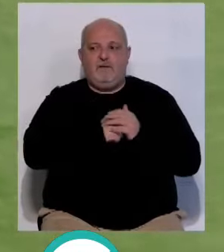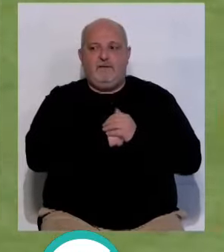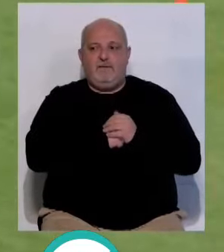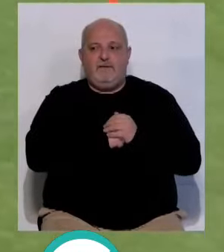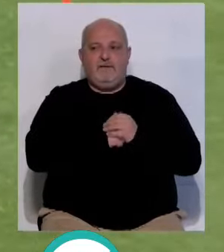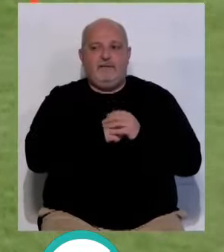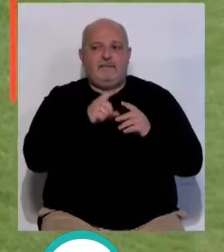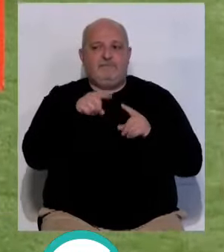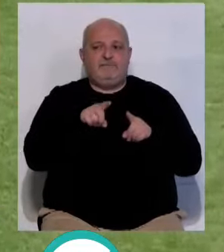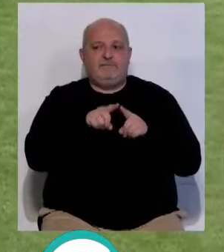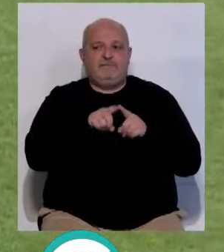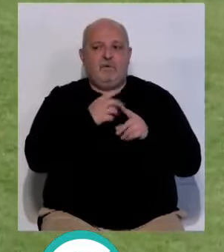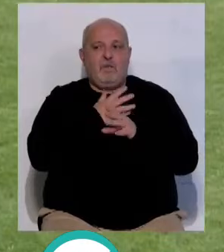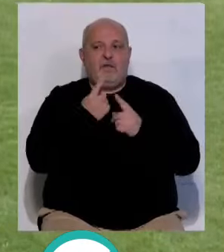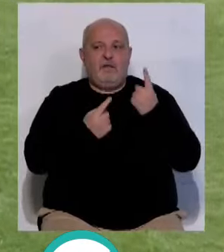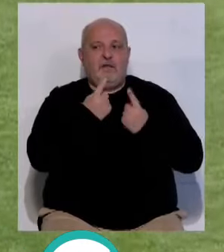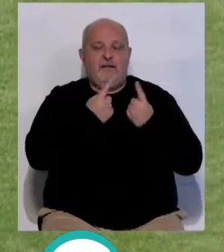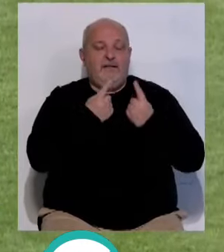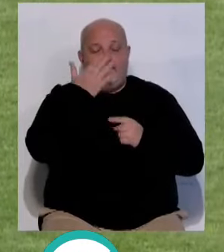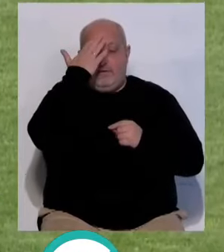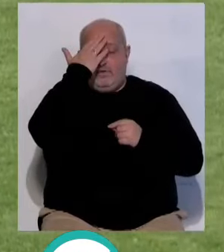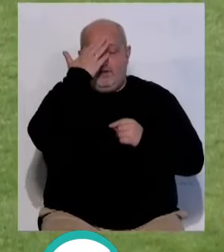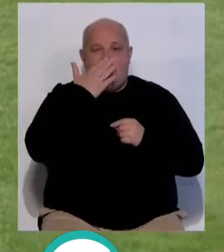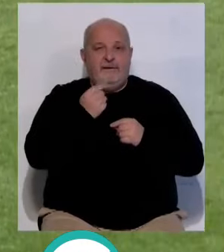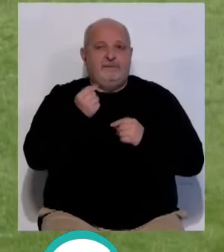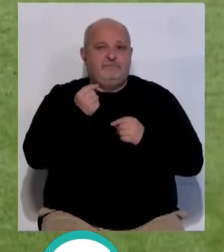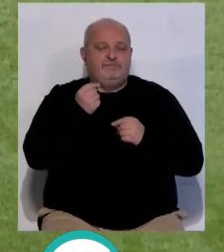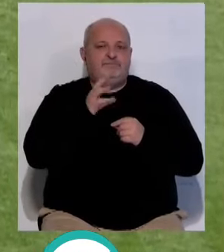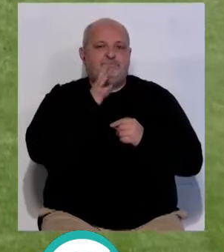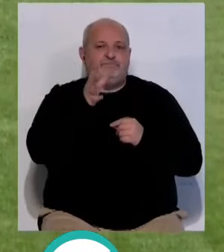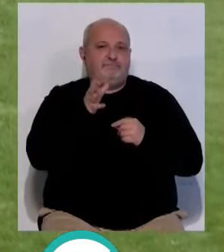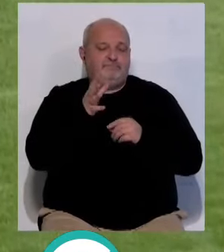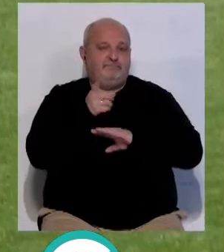creo que el tema también es que hay jugadores que está siendo titulares casi por decreto porque son